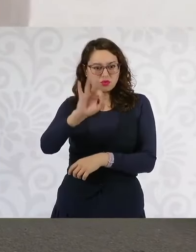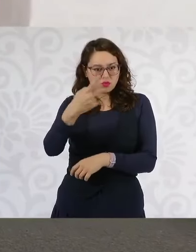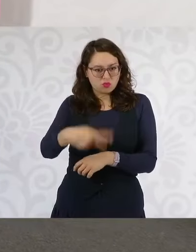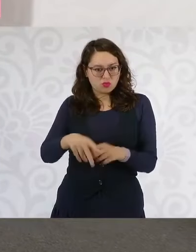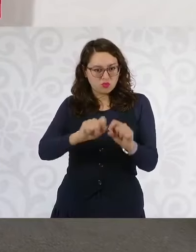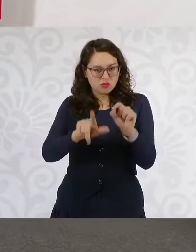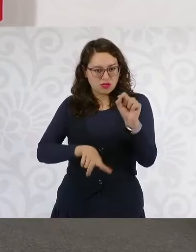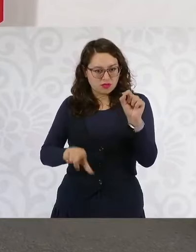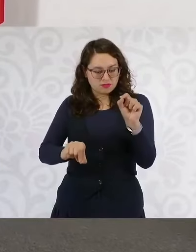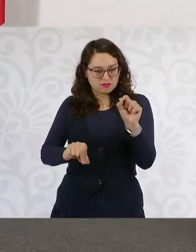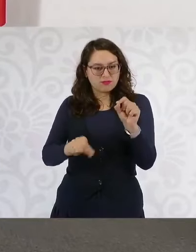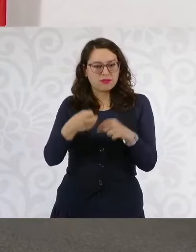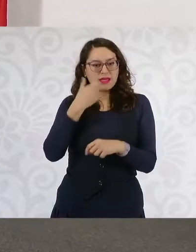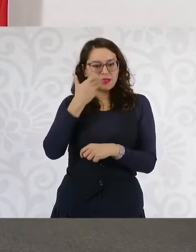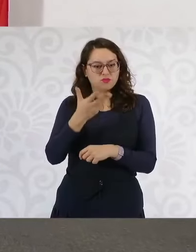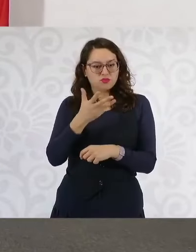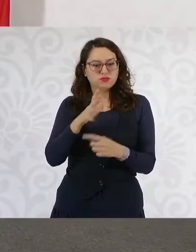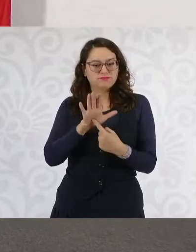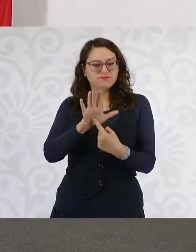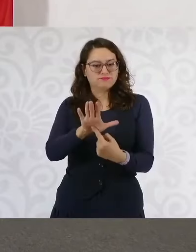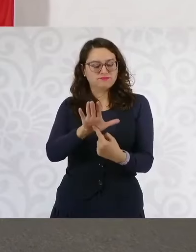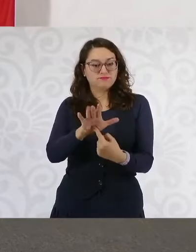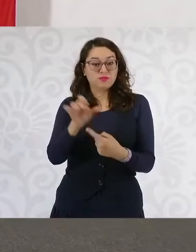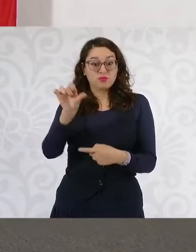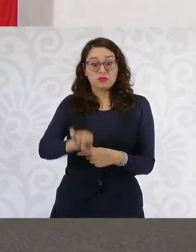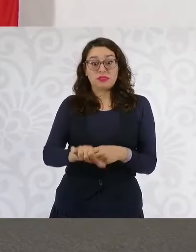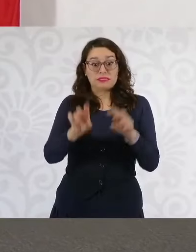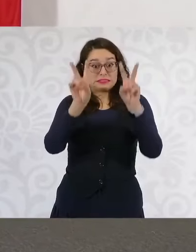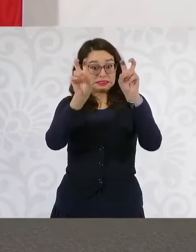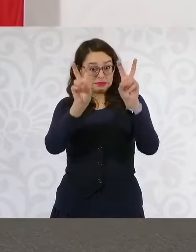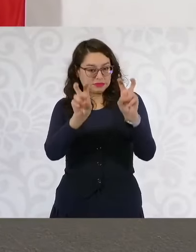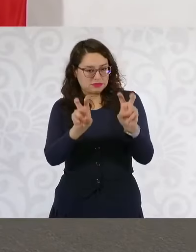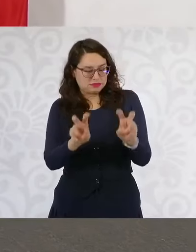las vamos a presentar el día de hoy entonces un día con mucha información